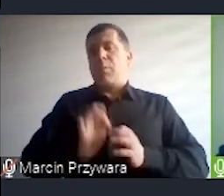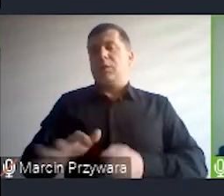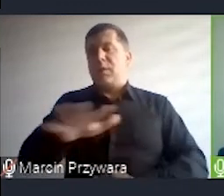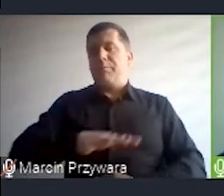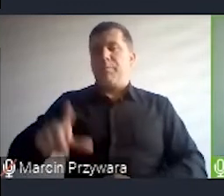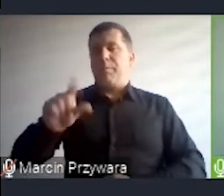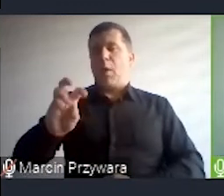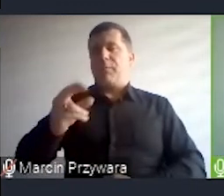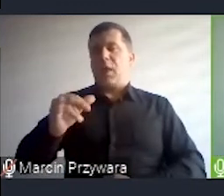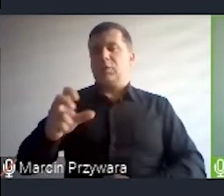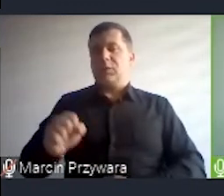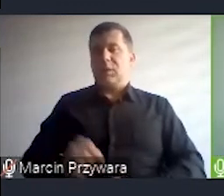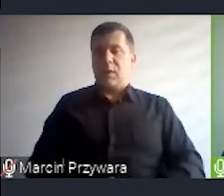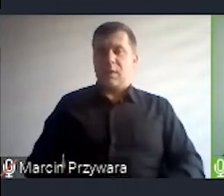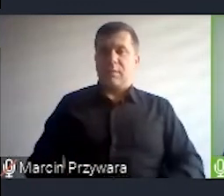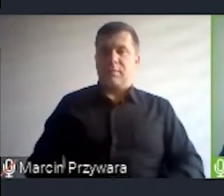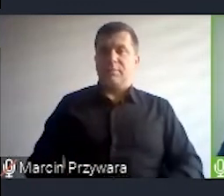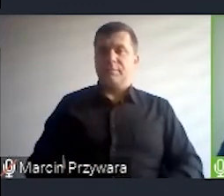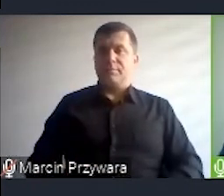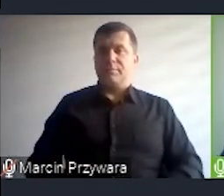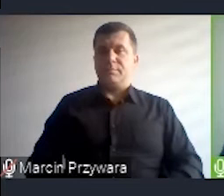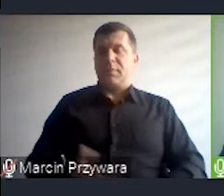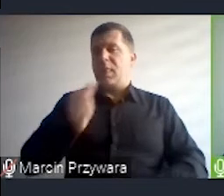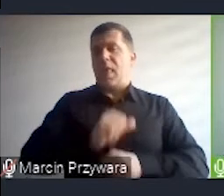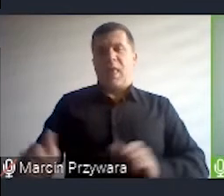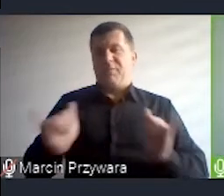Tylko znów proporcja powierzchni nie jest wygodna.